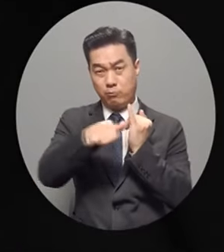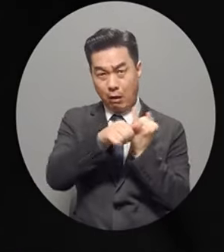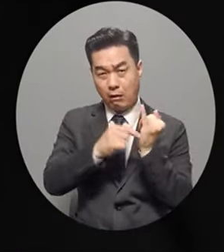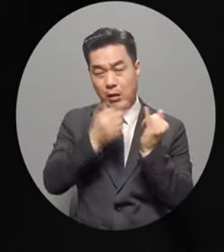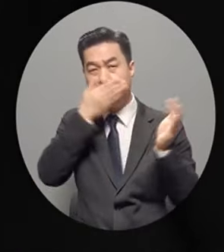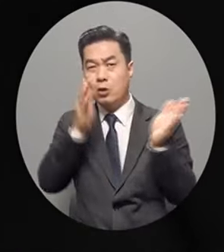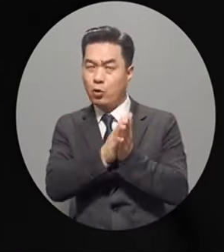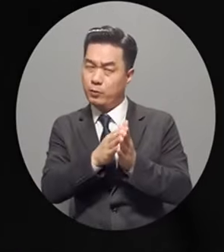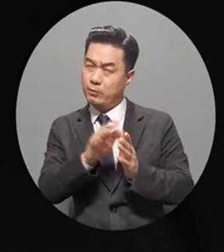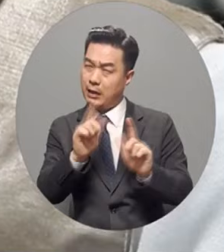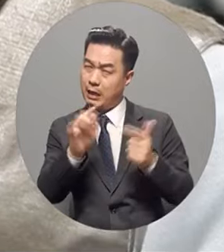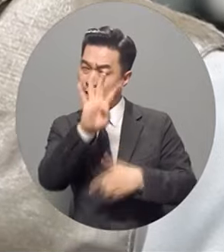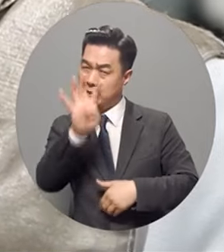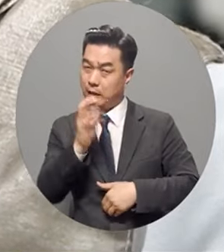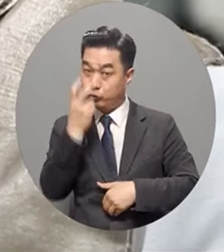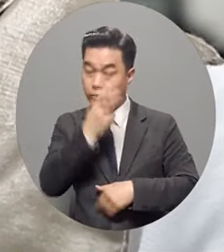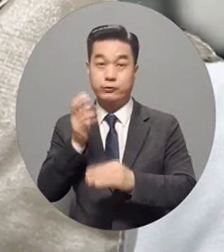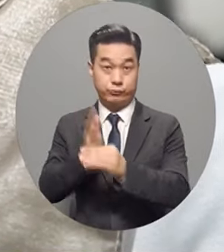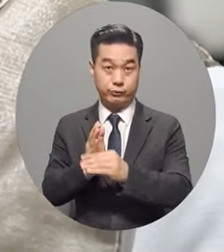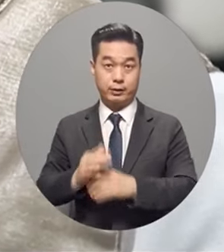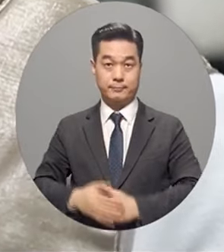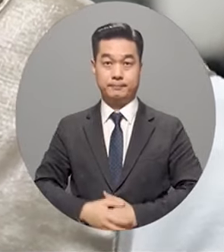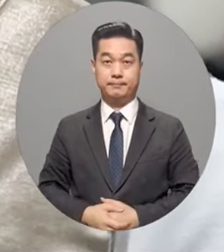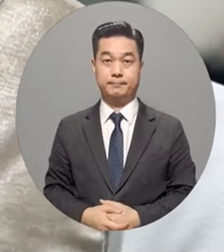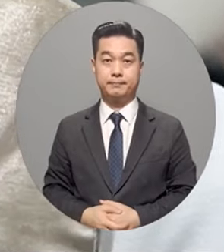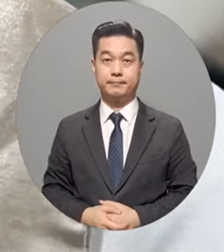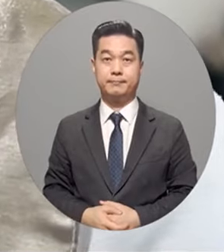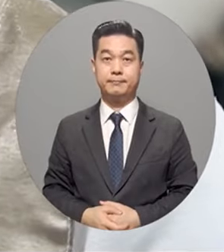선물로 받은 남 씨가 공범은 아닌지 수사하고 있습니다. MBC 뉴스 김지인입니다.